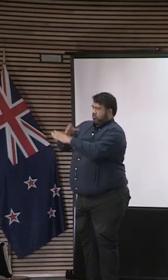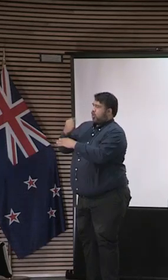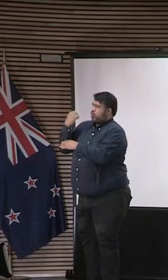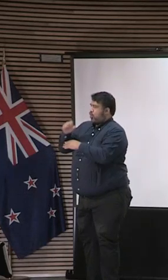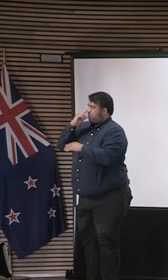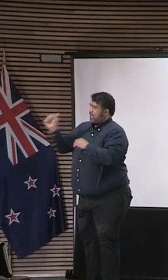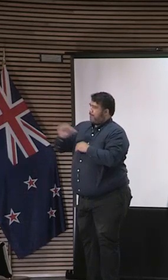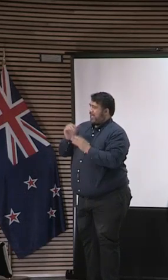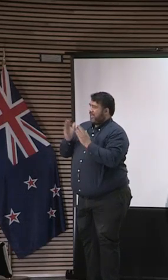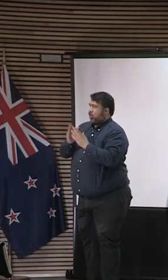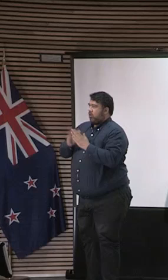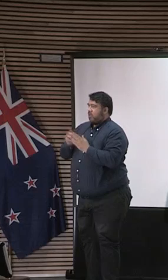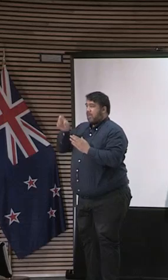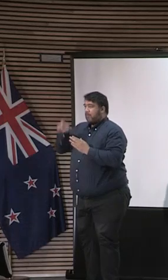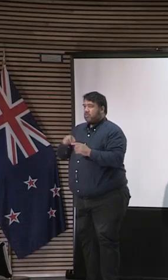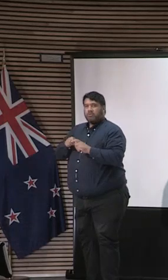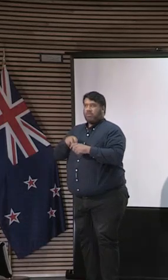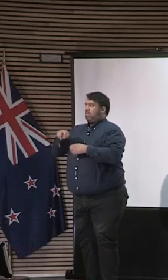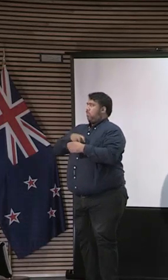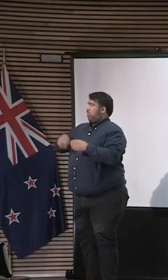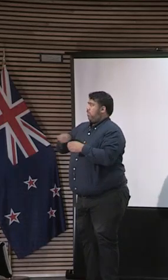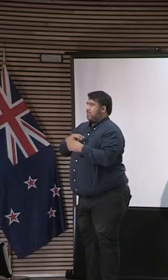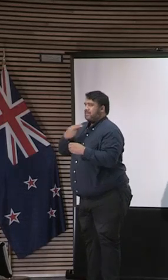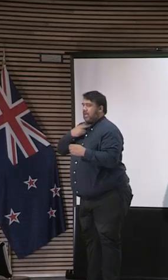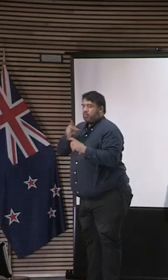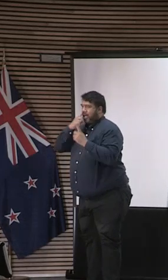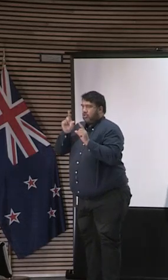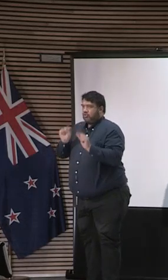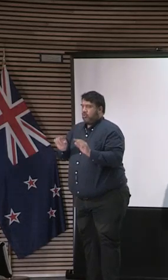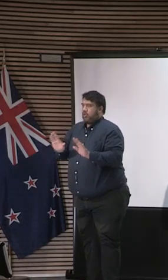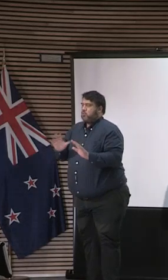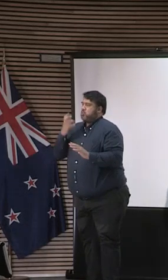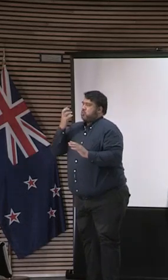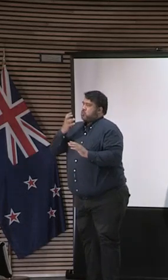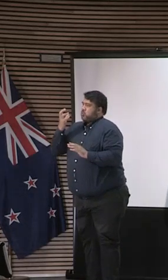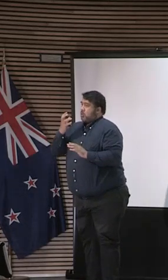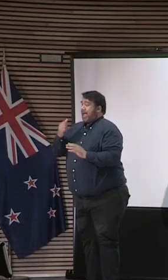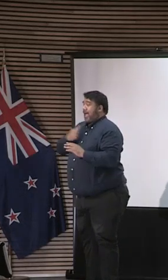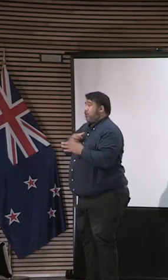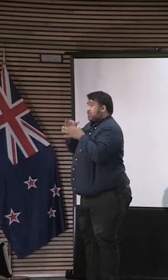whakamiharo ki te ki te kore he tangata whai mana. Engari mena